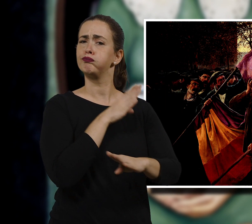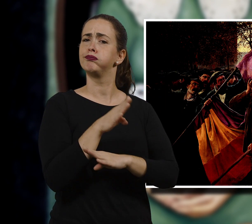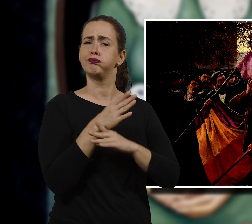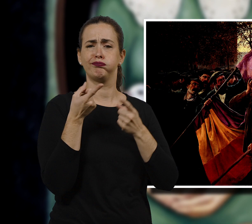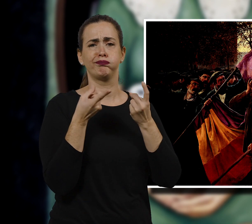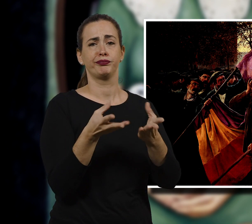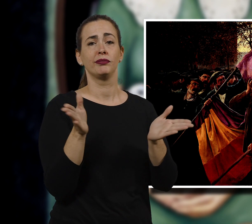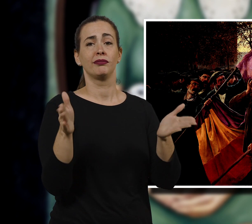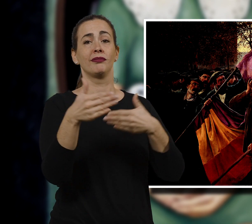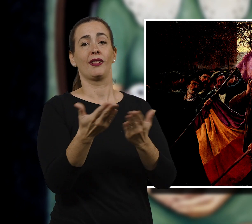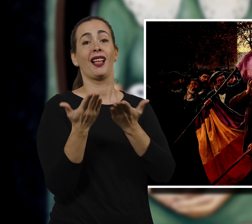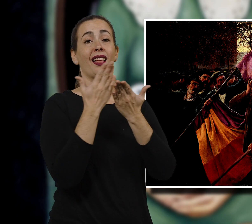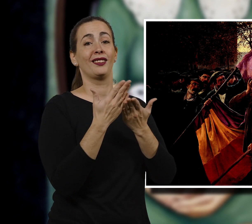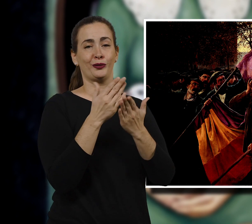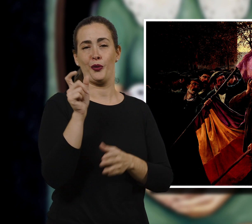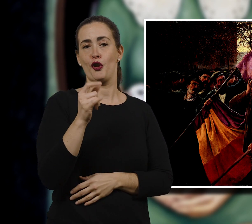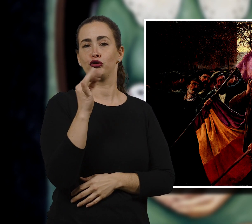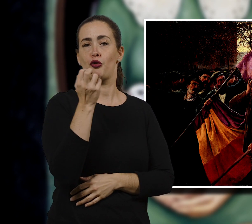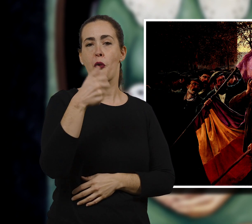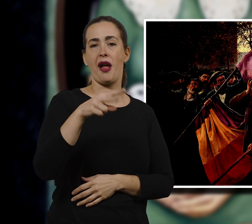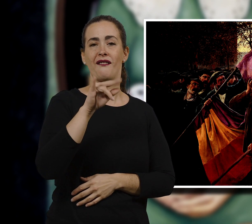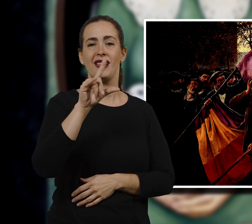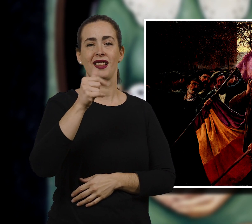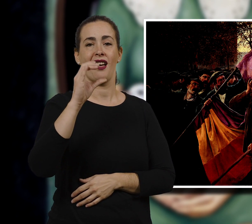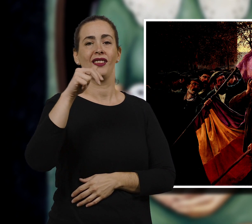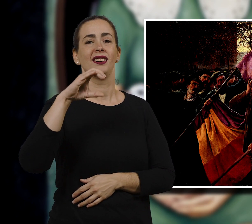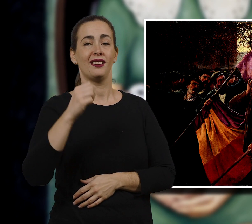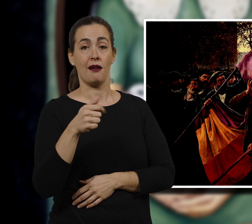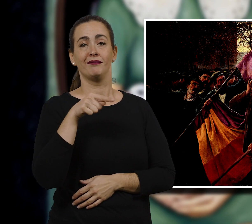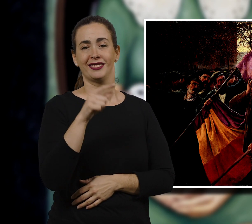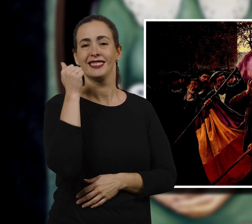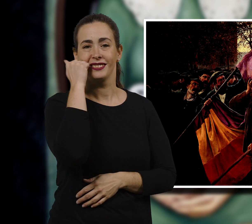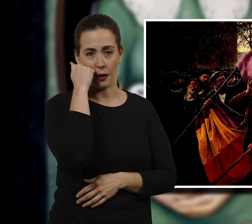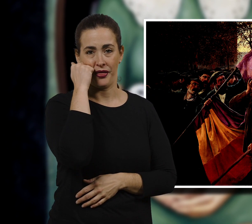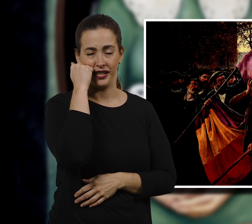freqüentà l'estudi de Joan Vila Cinca a Sabadell